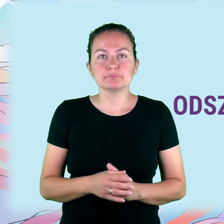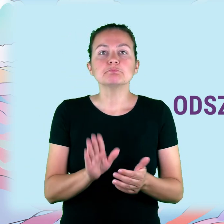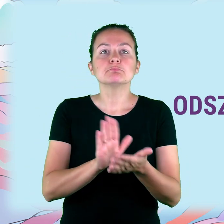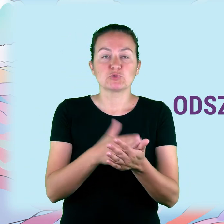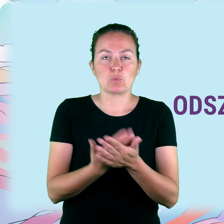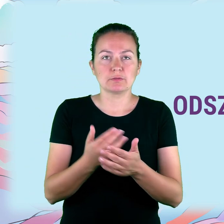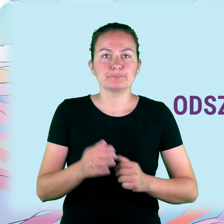Przykłady: